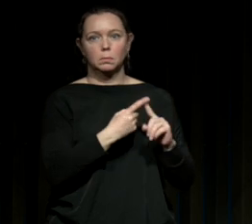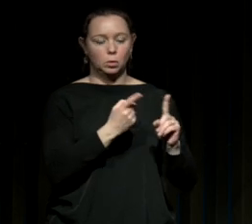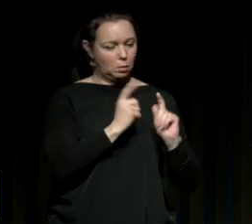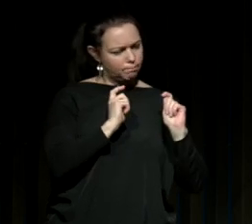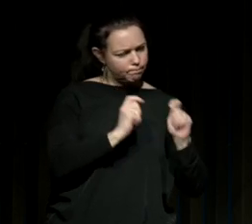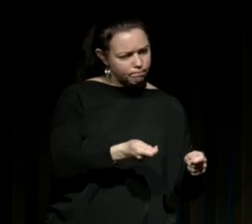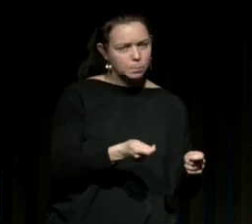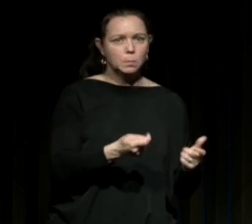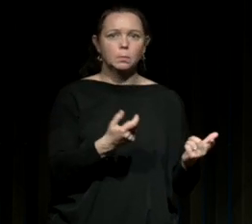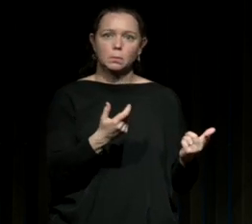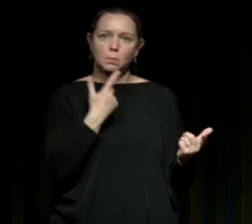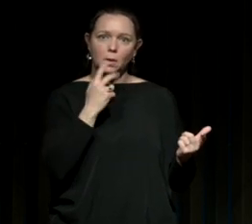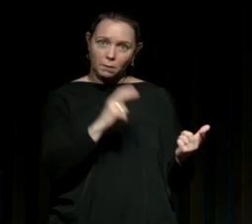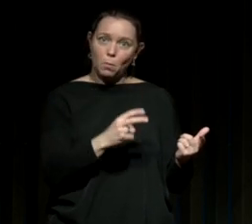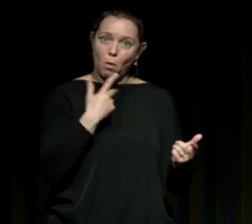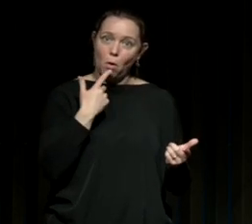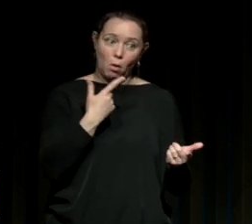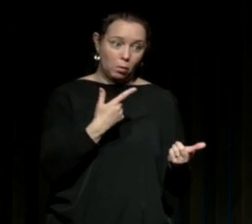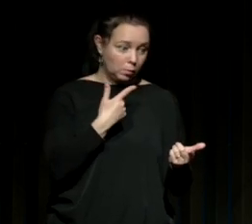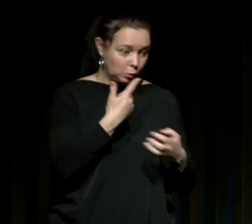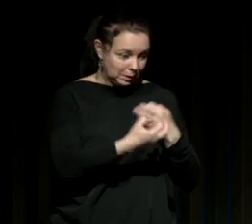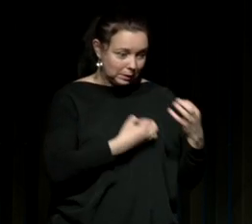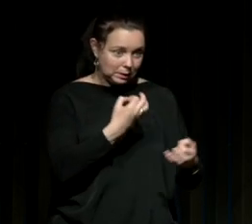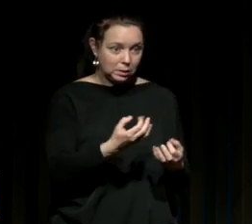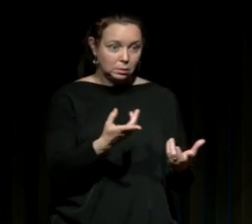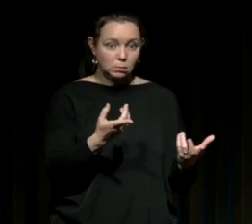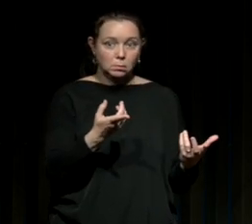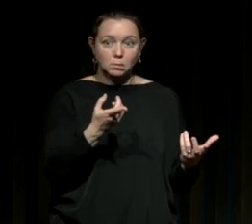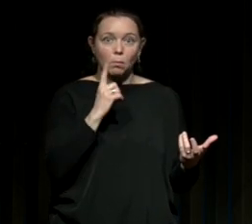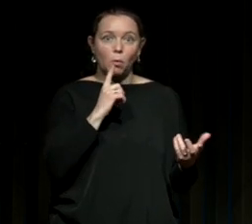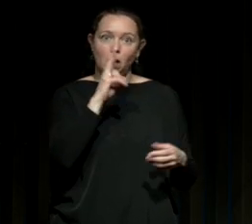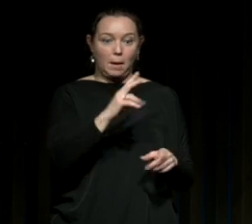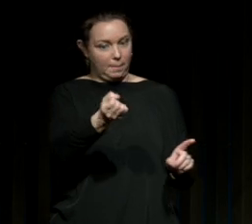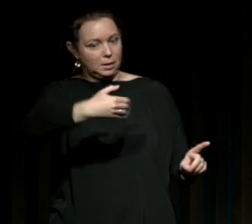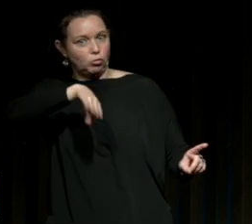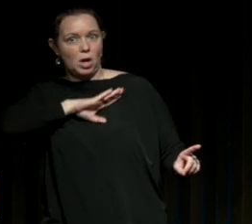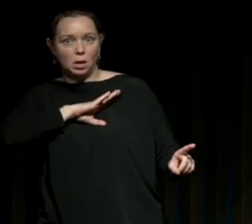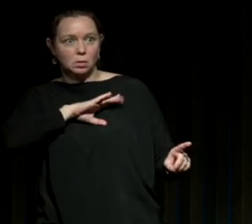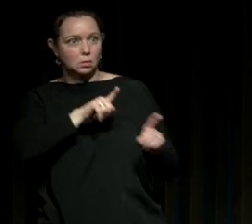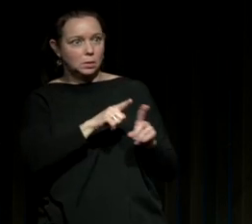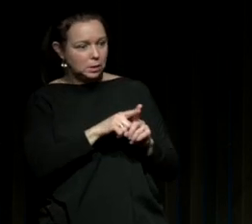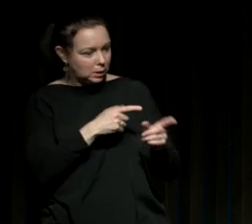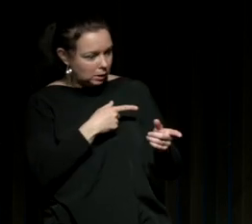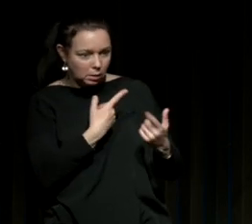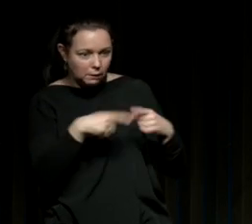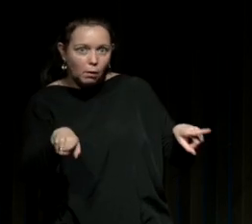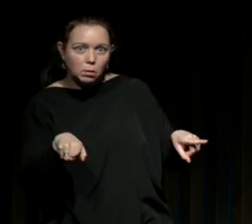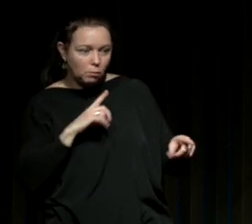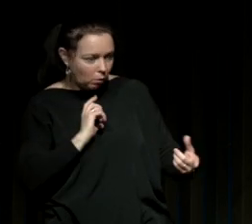les évoquer parce que ça ça modifie la prise en charge du patient et puis ça peut donner lieu à